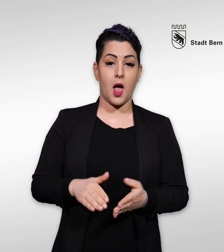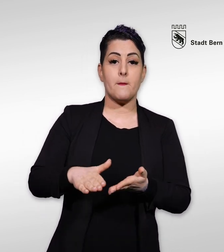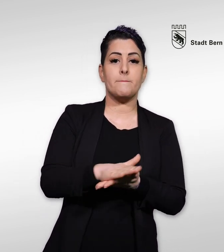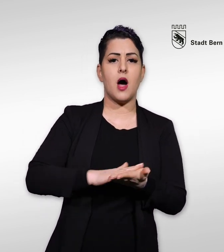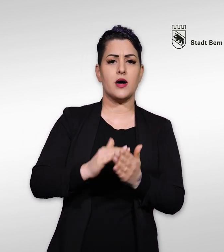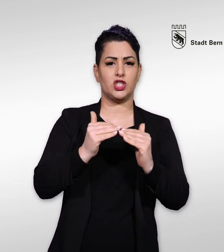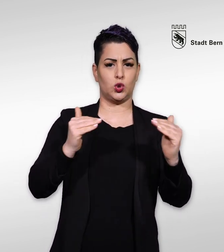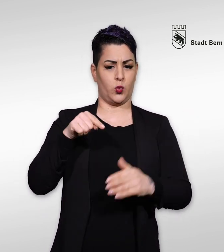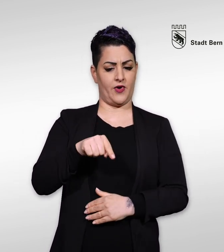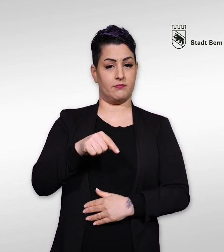Basisstufe